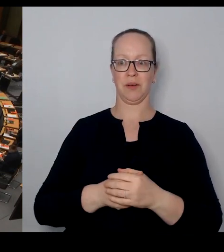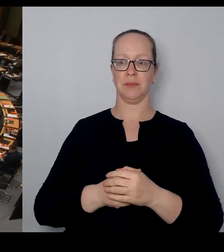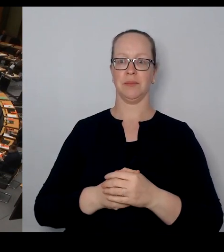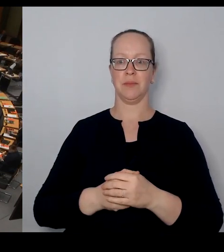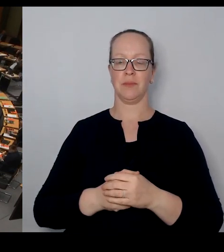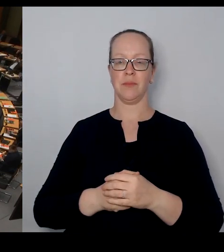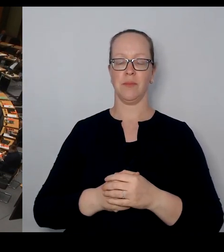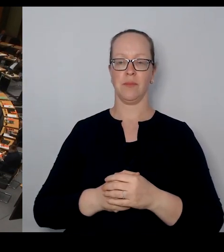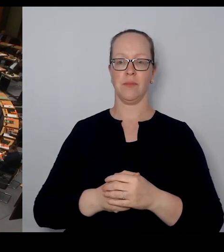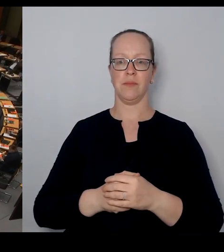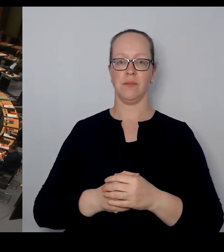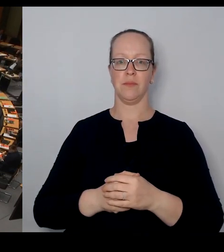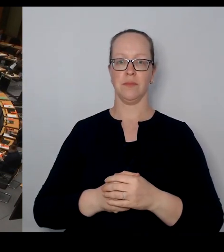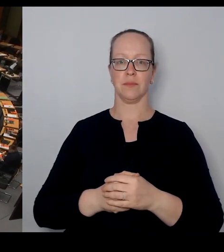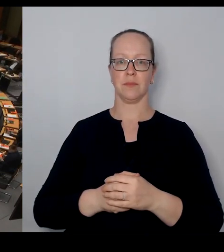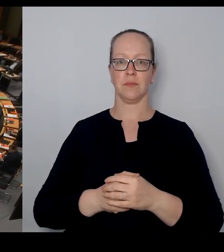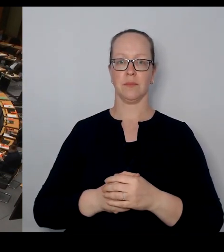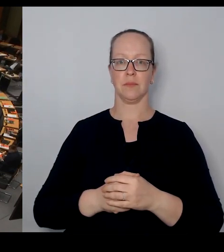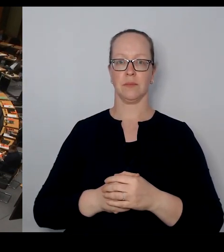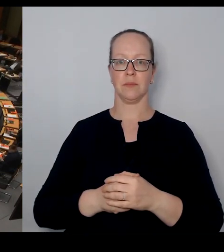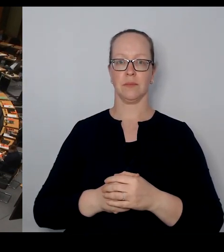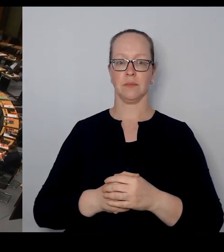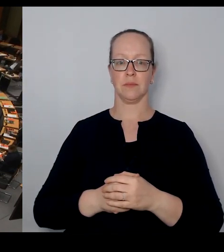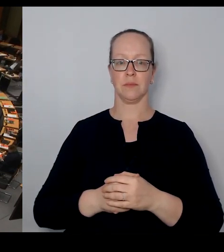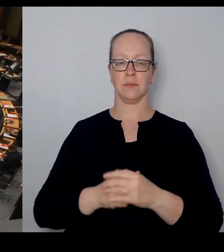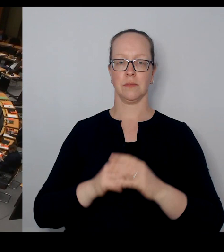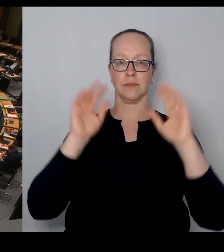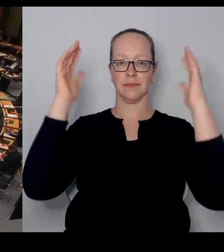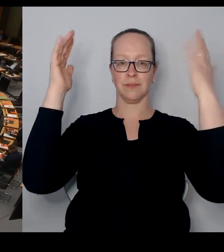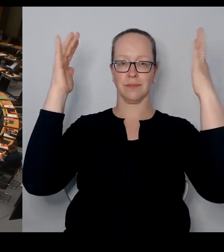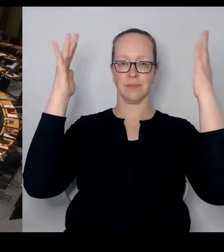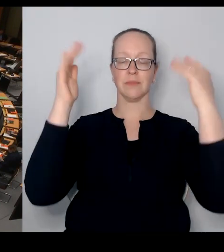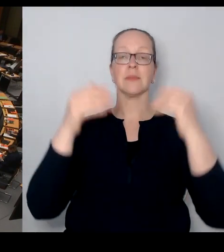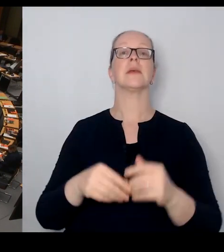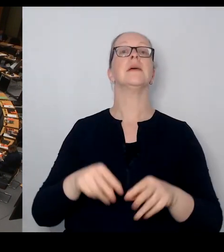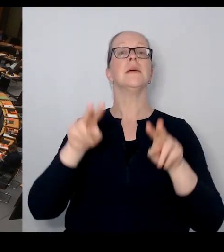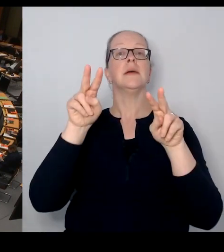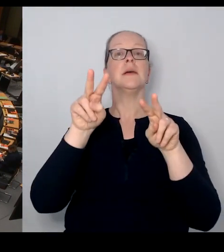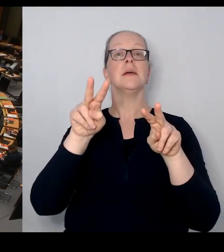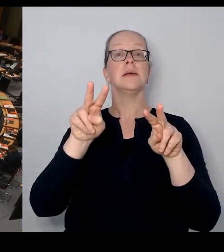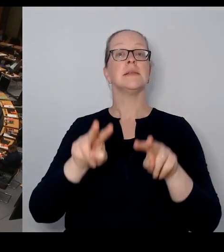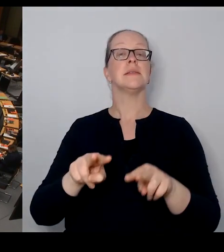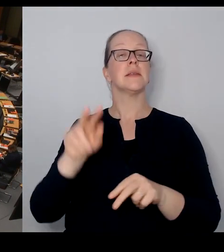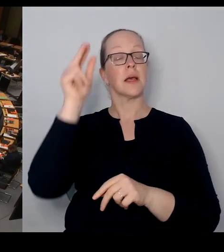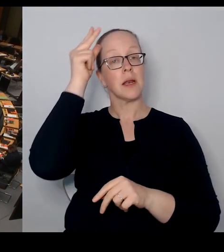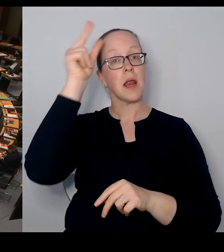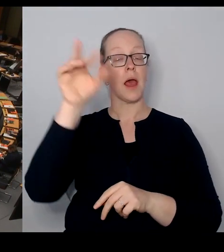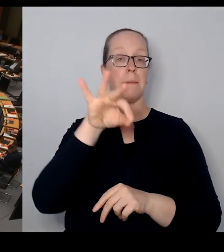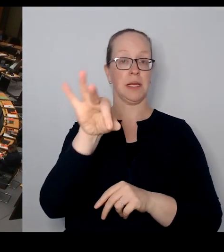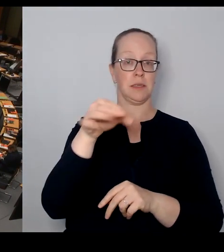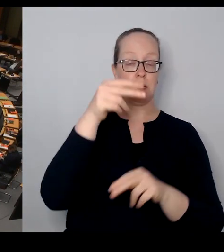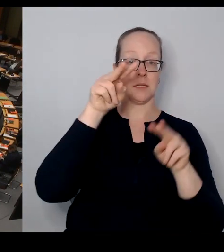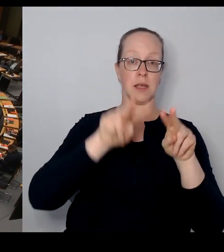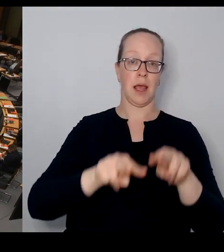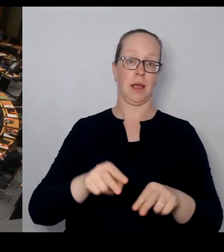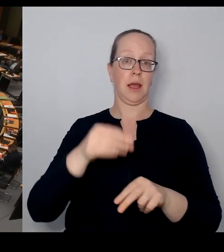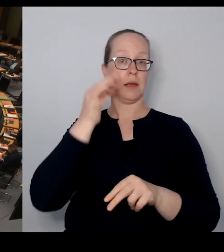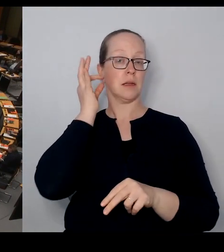Ja, sehr geehrter Herr Präsident! Sehr geehrte Damen und Herren! Zu Beginn noch mal zwei Dinge zu Herrn Kraft. Also zum einen das, was Sie jetzt